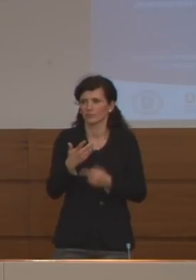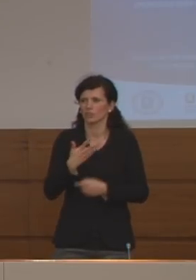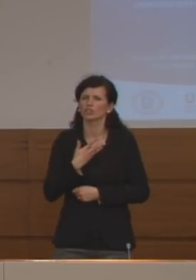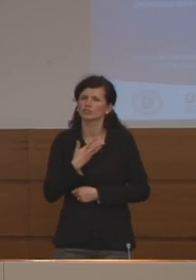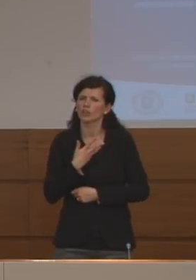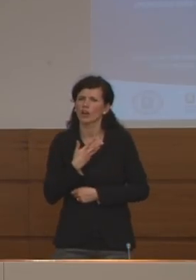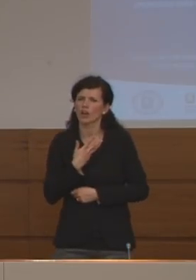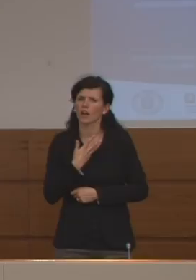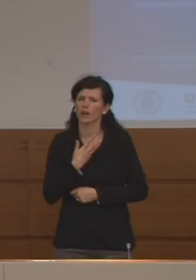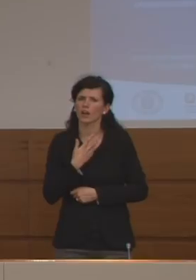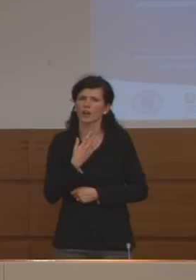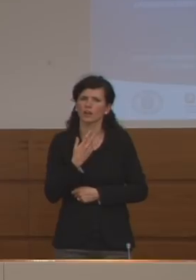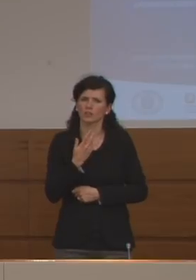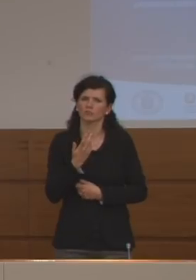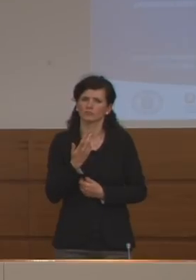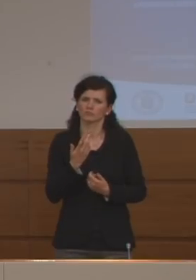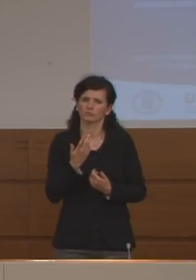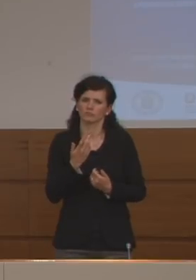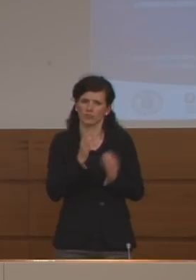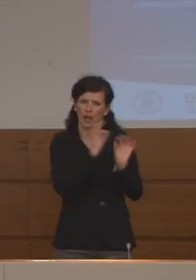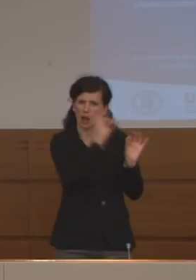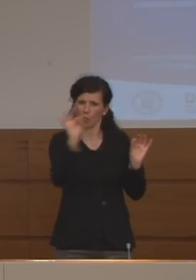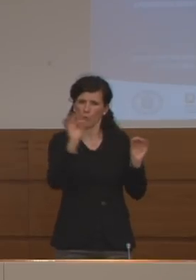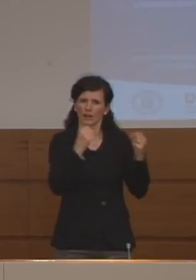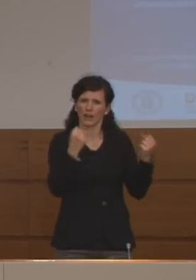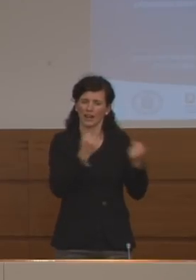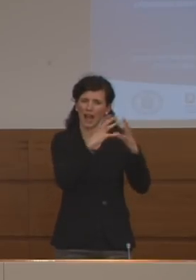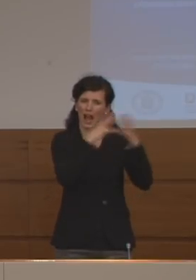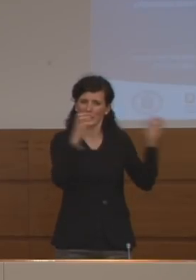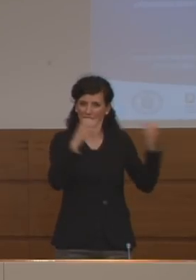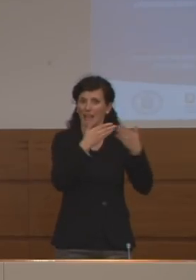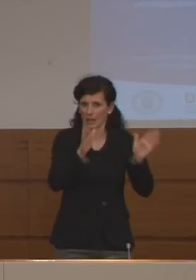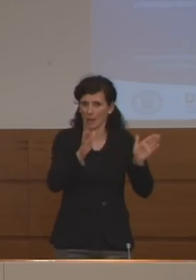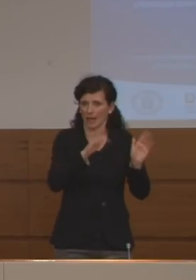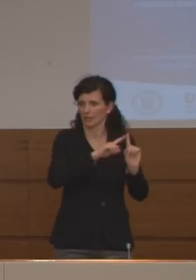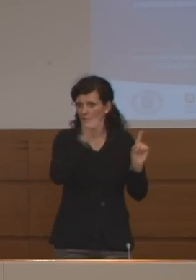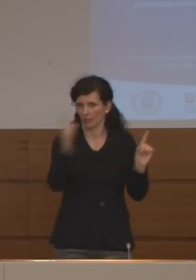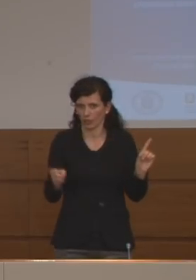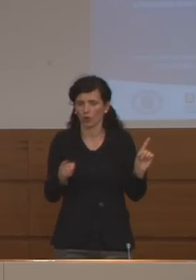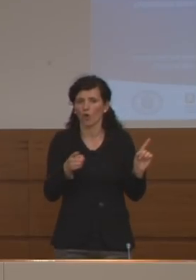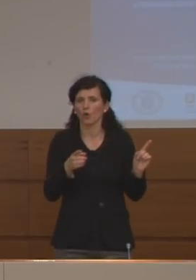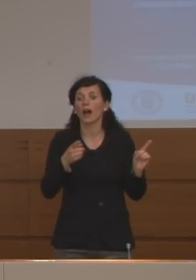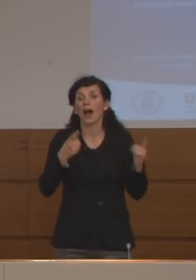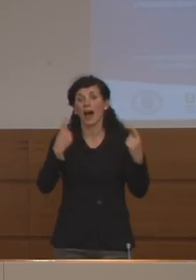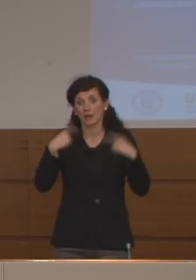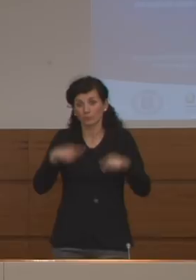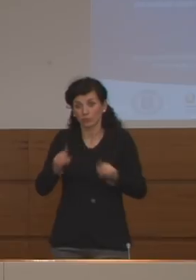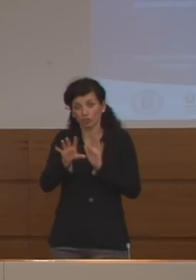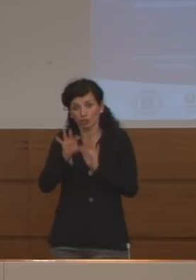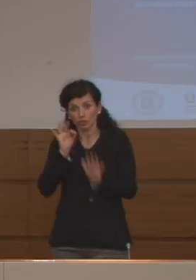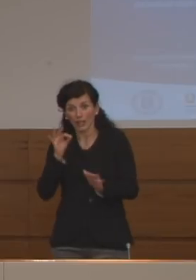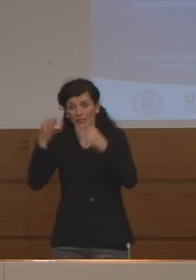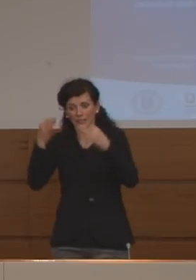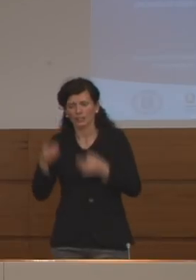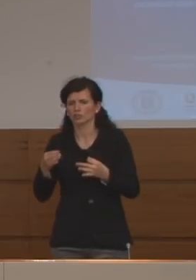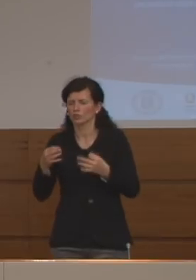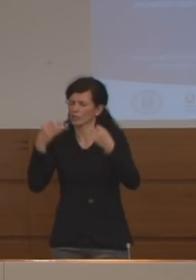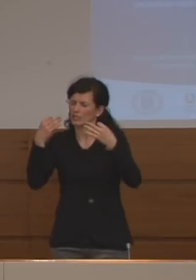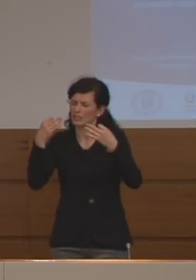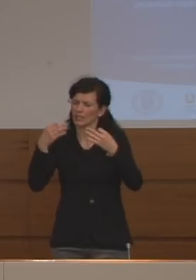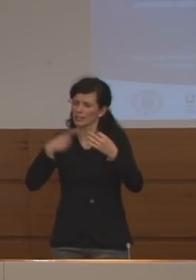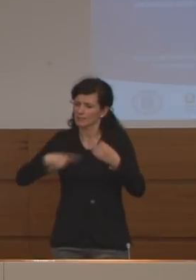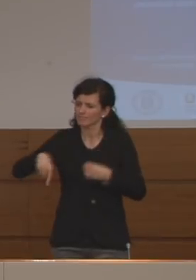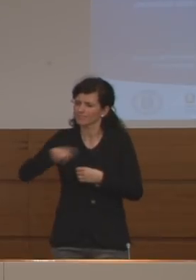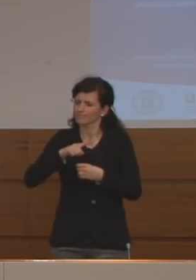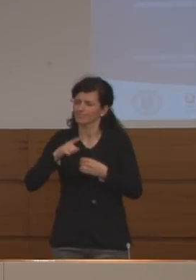andrà fatto con molta cautela. Proprio per evitare che andiamo incontro